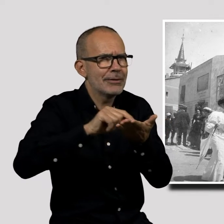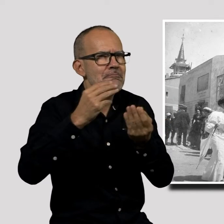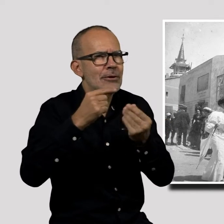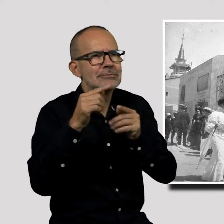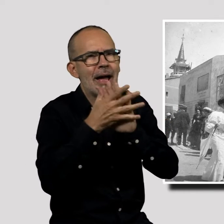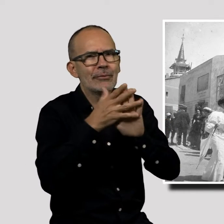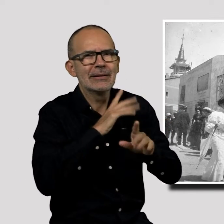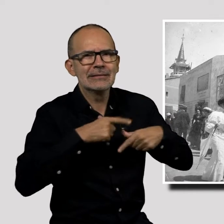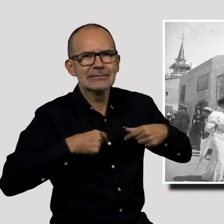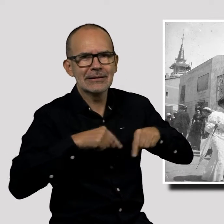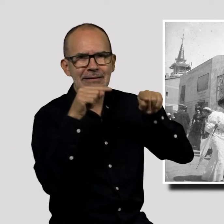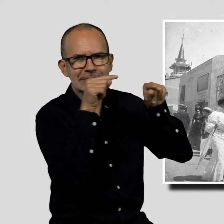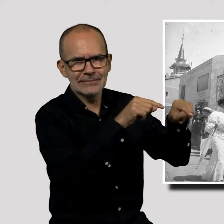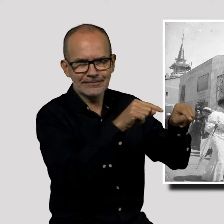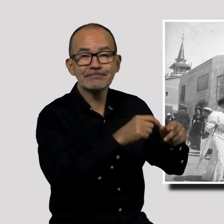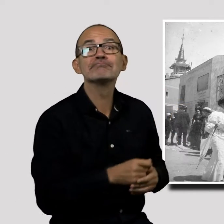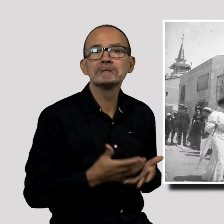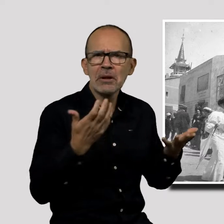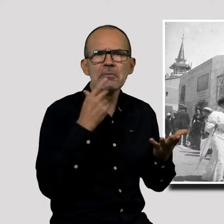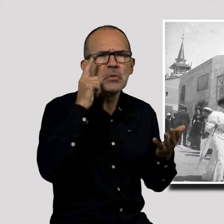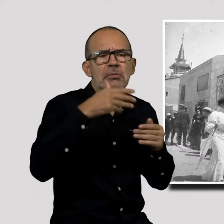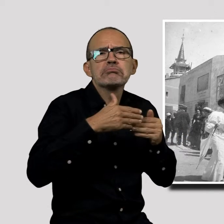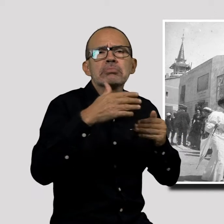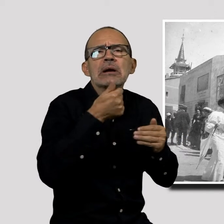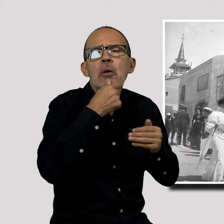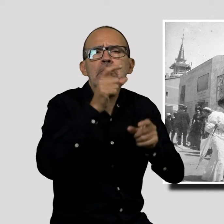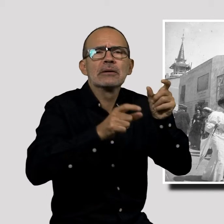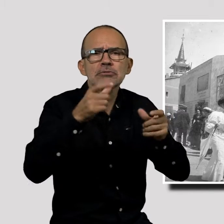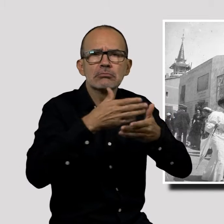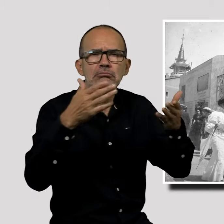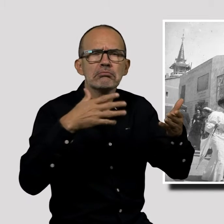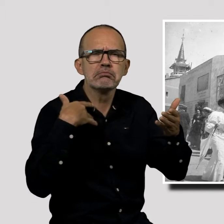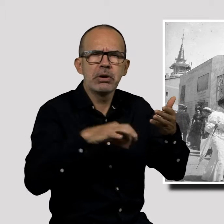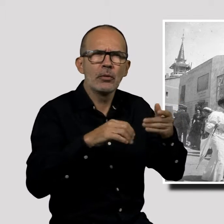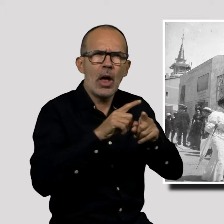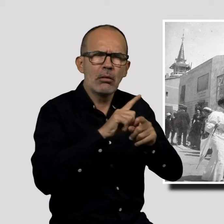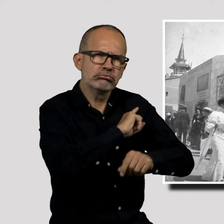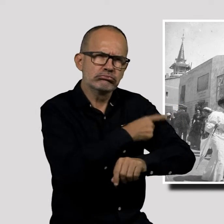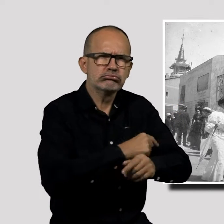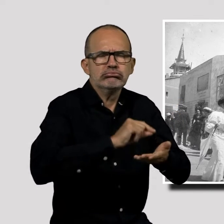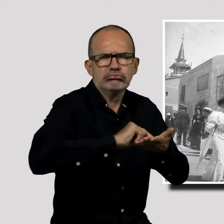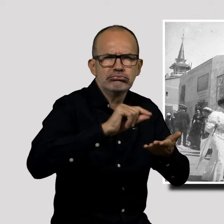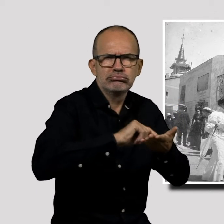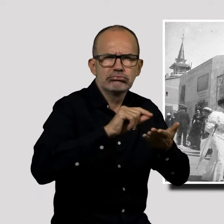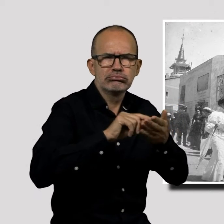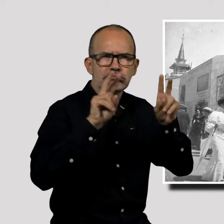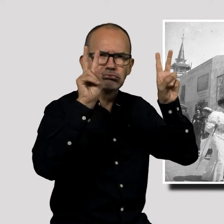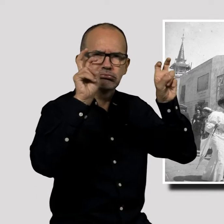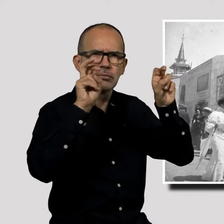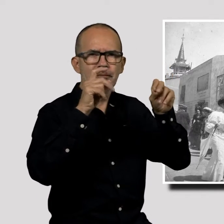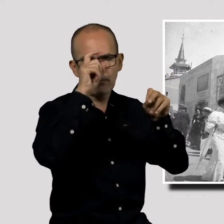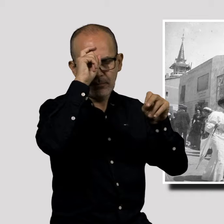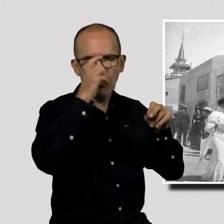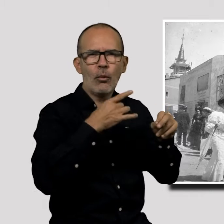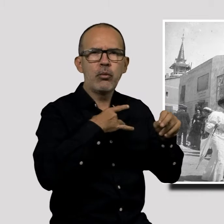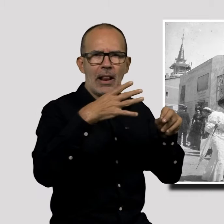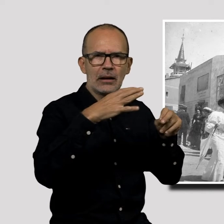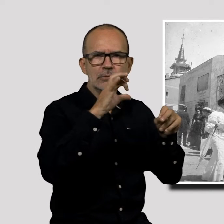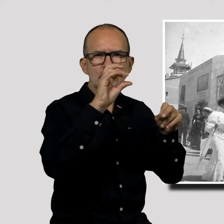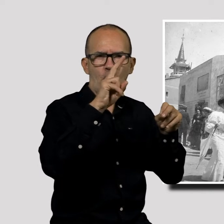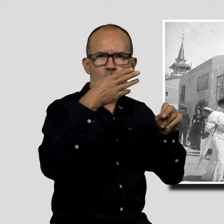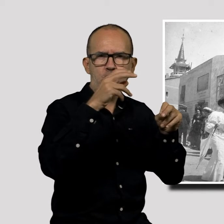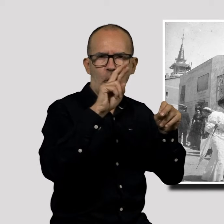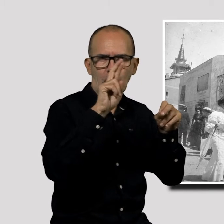Qui més qui menys, un dia o altra s’ha atrevit a escriure alguna cosa sobre la “blanca Subur”,